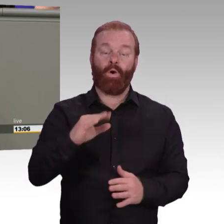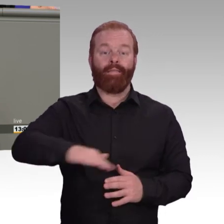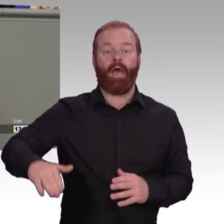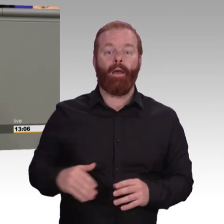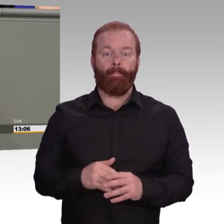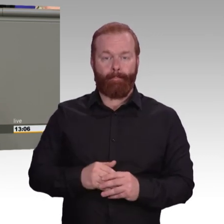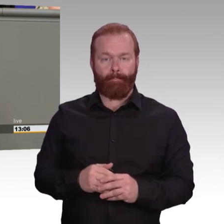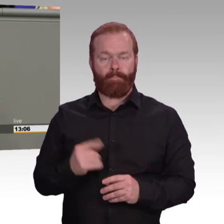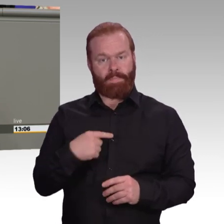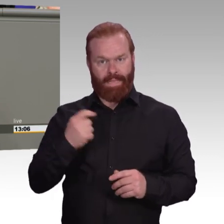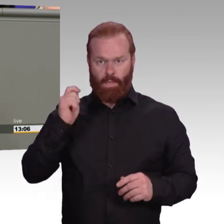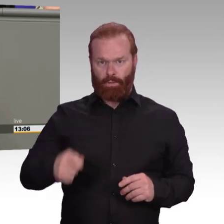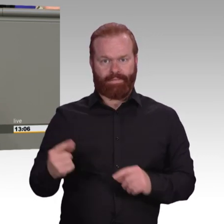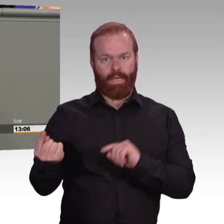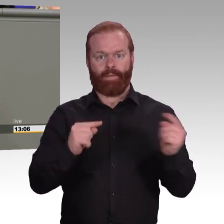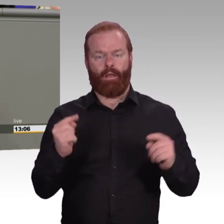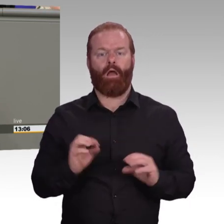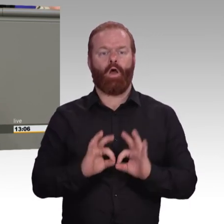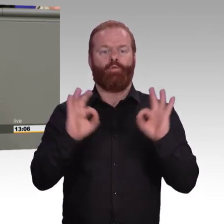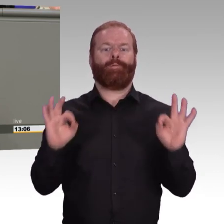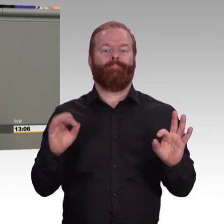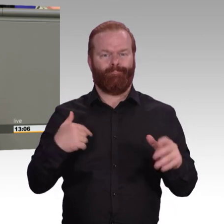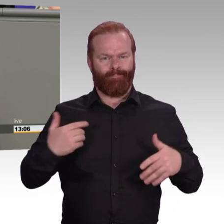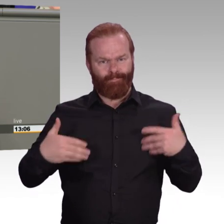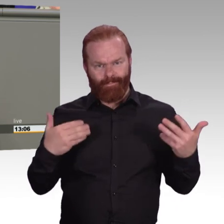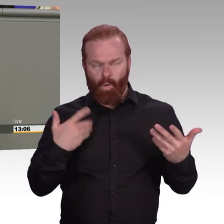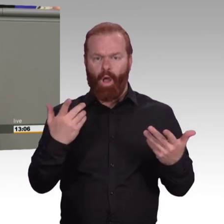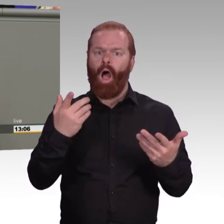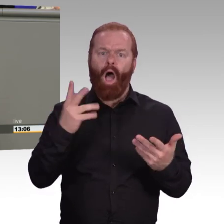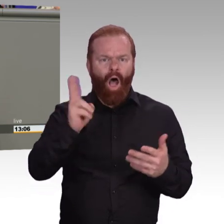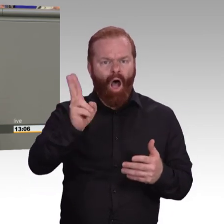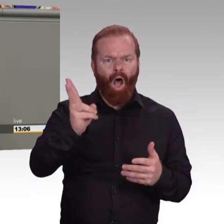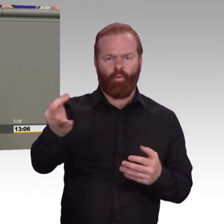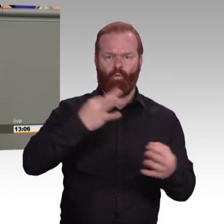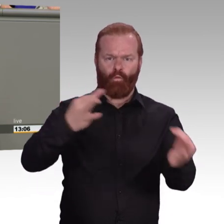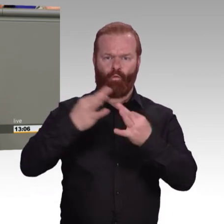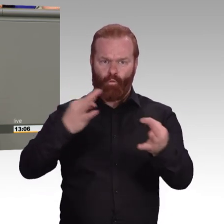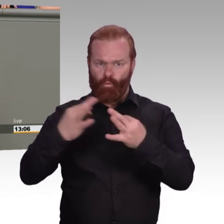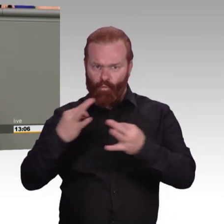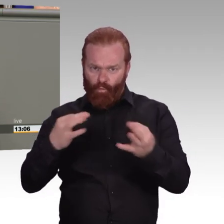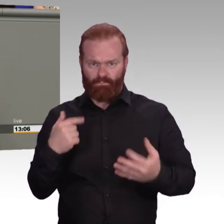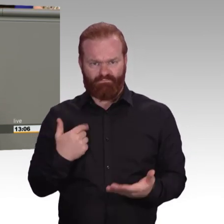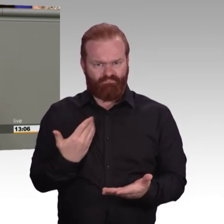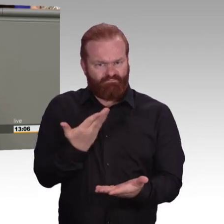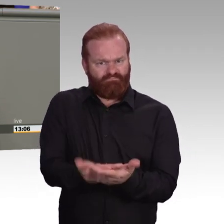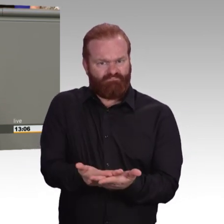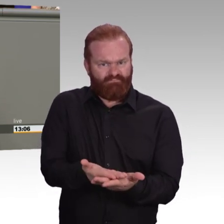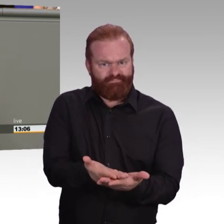von dem großen und immer größer werdenden Bündnis für die Aufnahme von Kinderrechten ins Grundgesetz